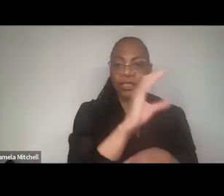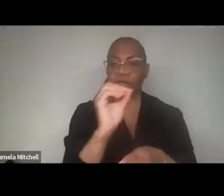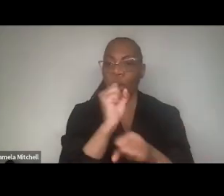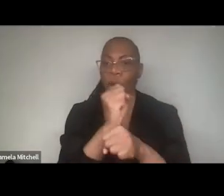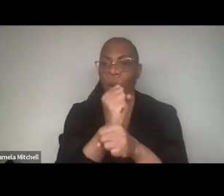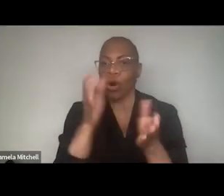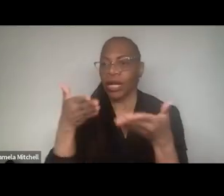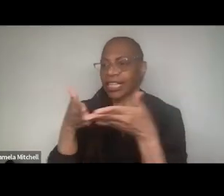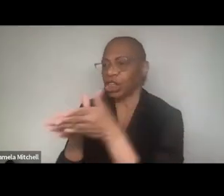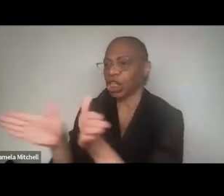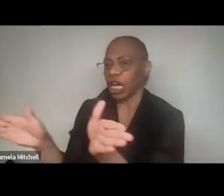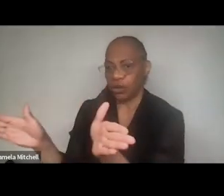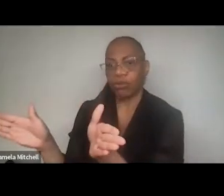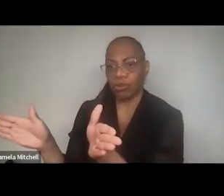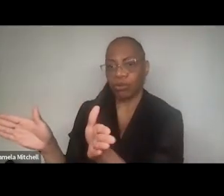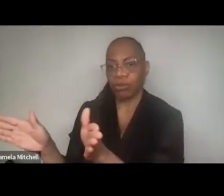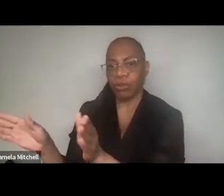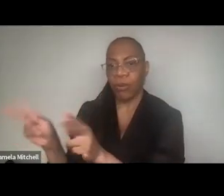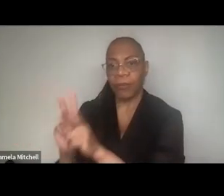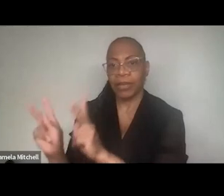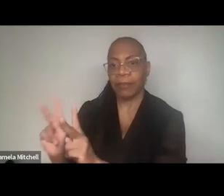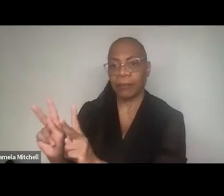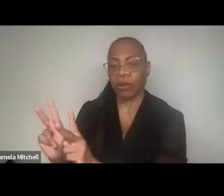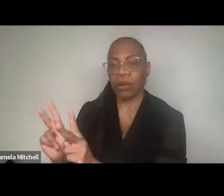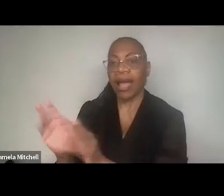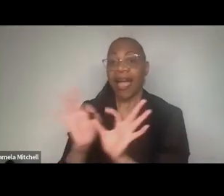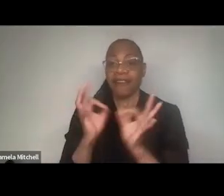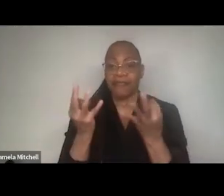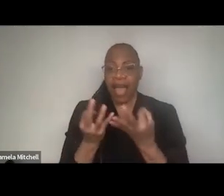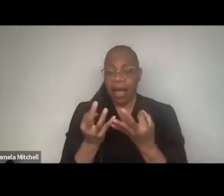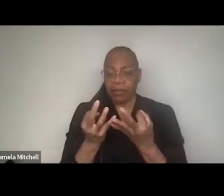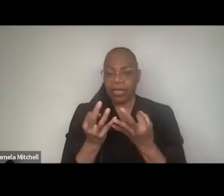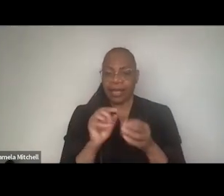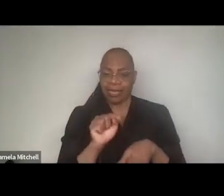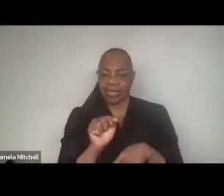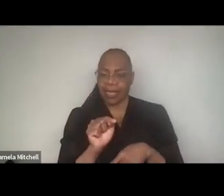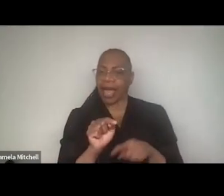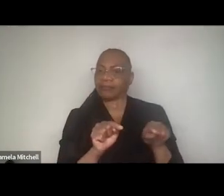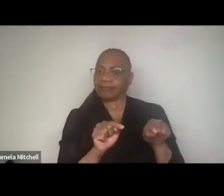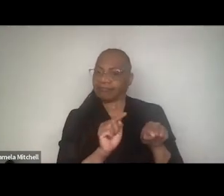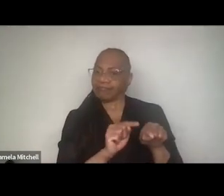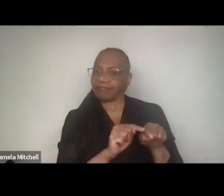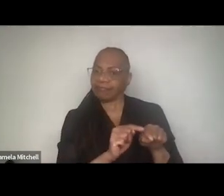La familia es típicamente una situación análoga a los supervisores. Y entonces, si tienen relaciones tensas con las familias,